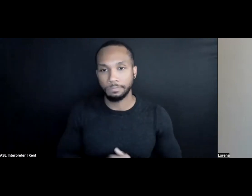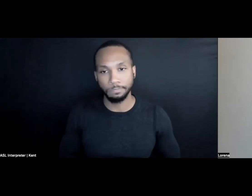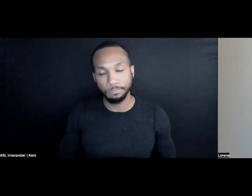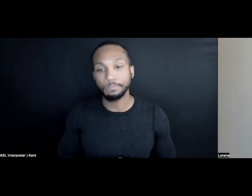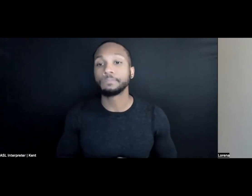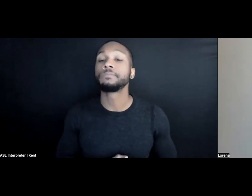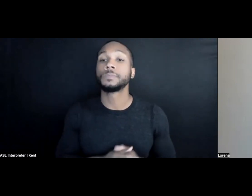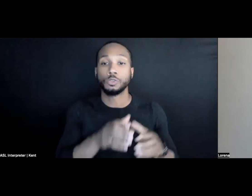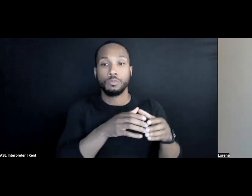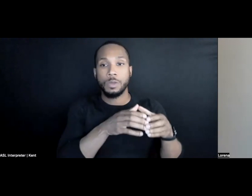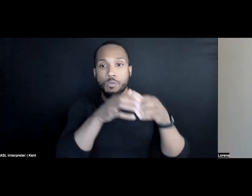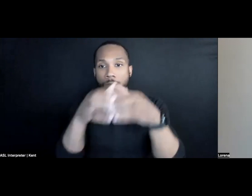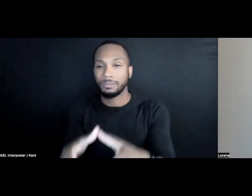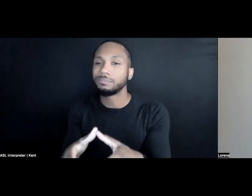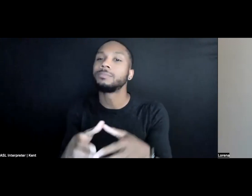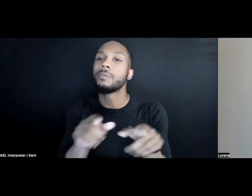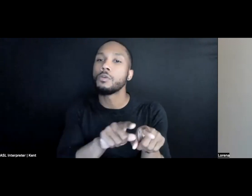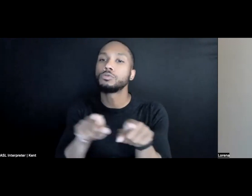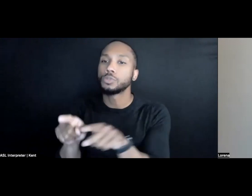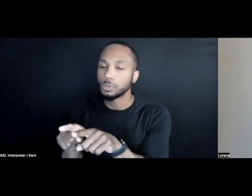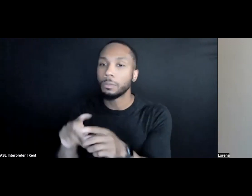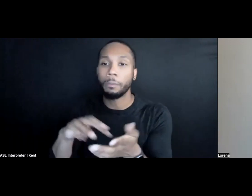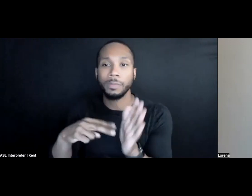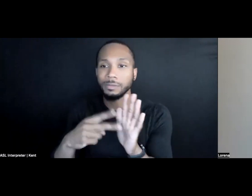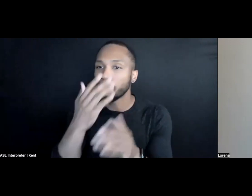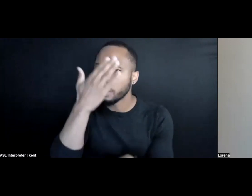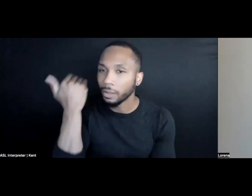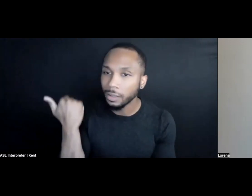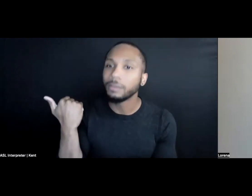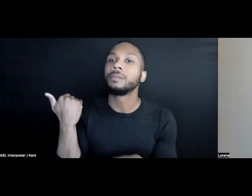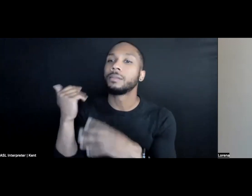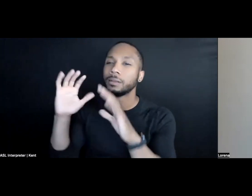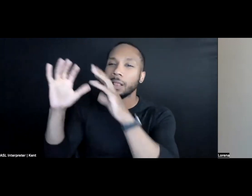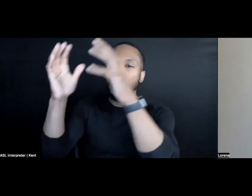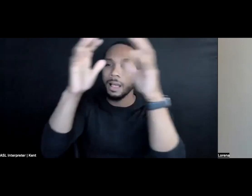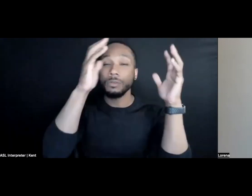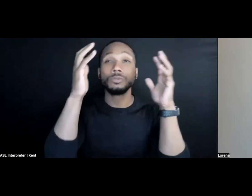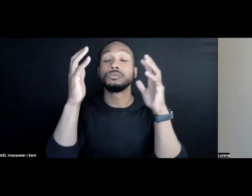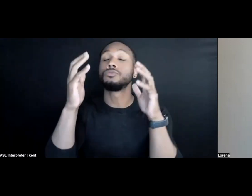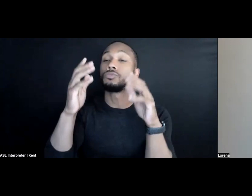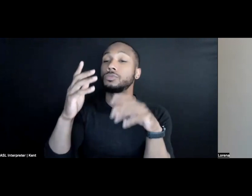por los atardeceres ígneos de un día gris de invierno,